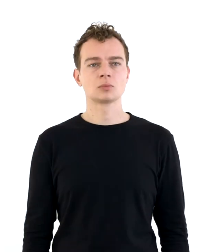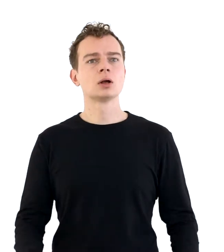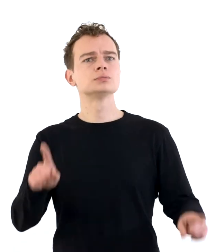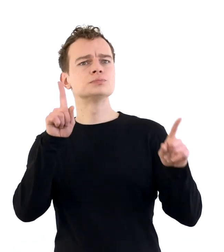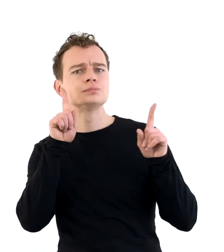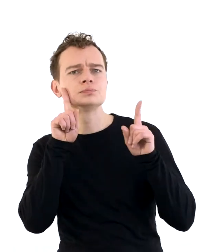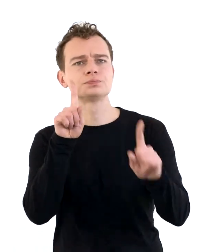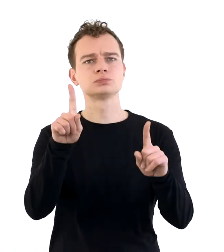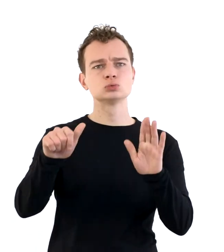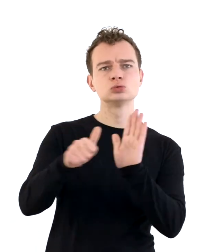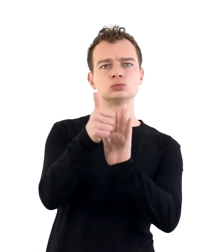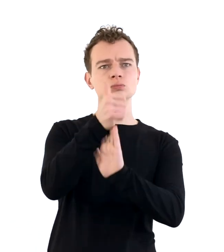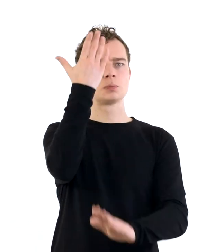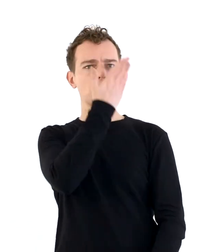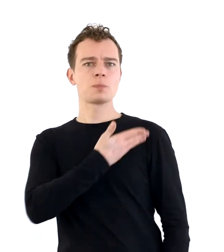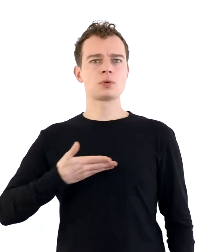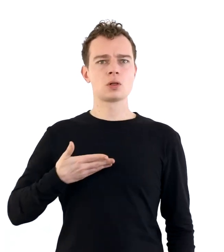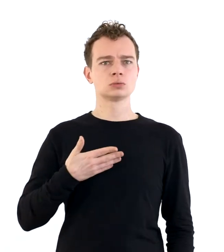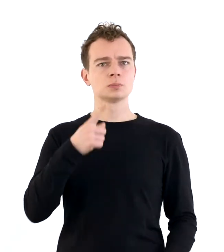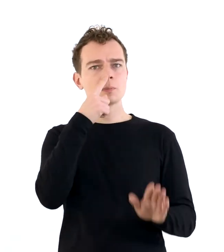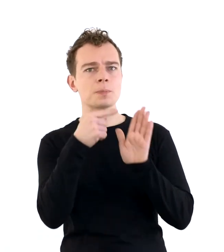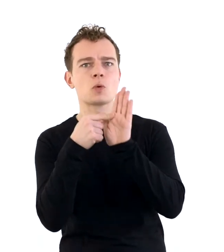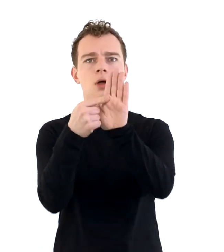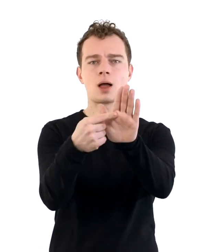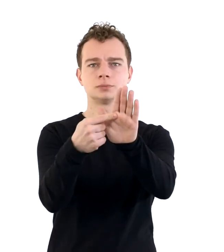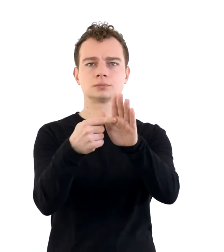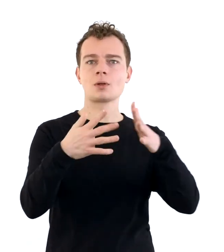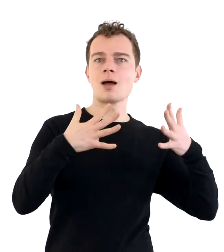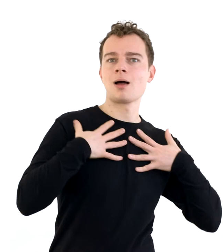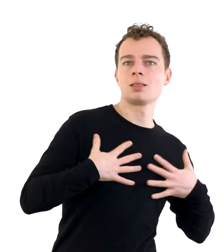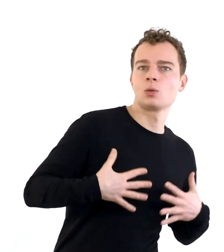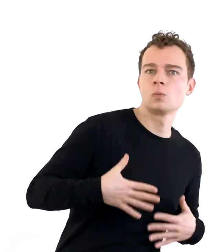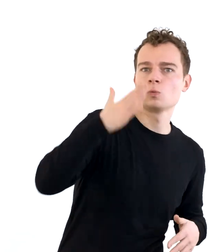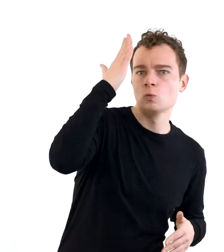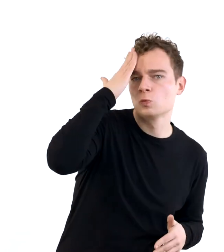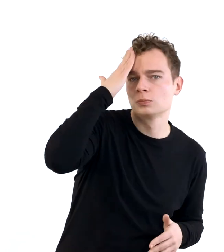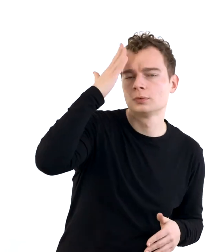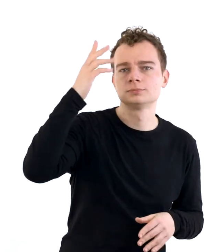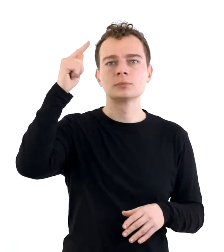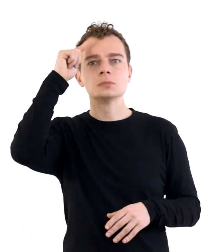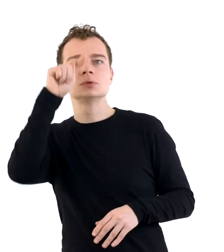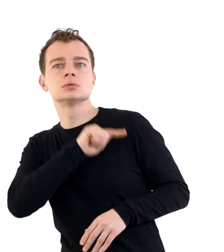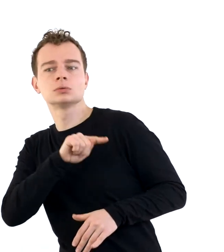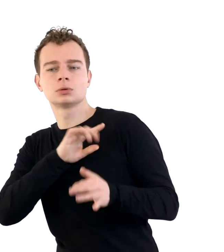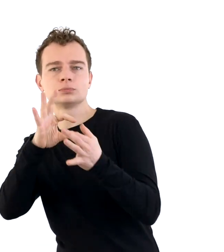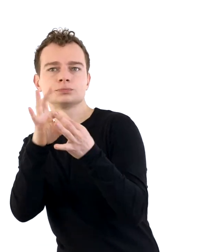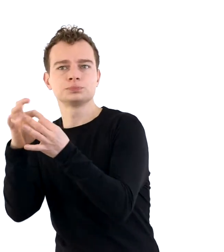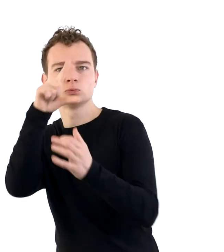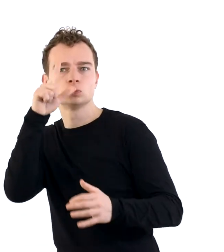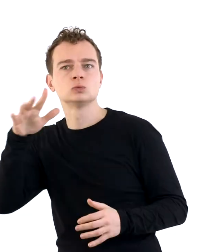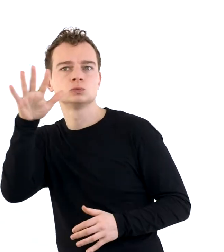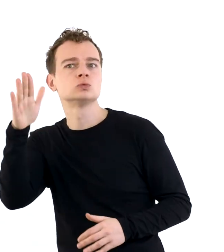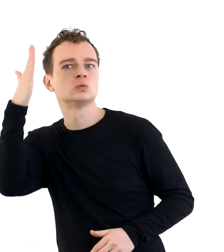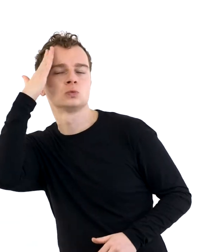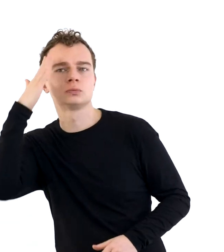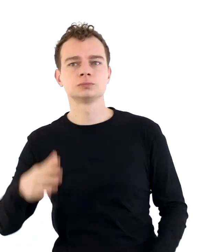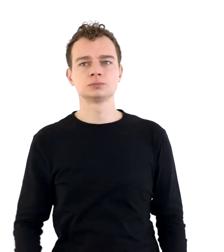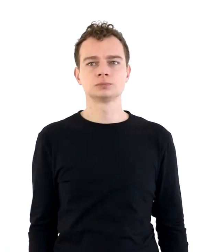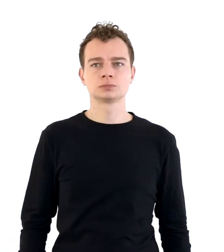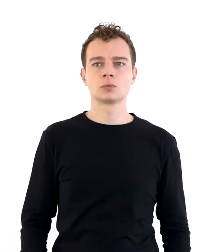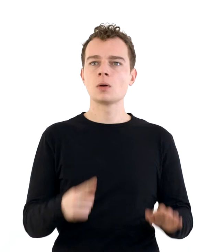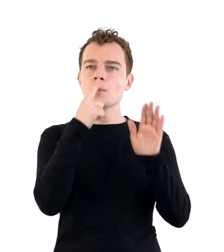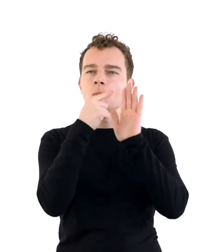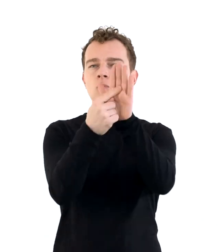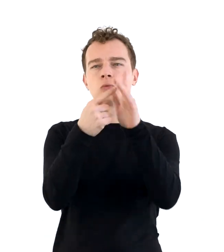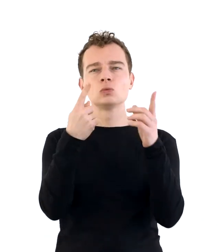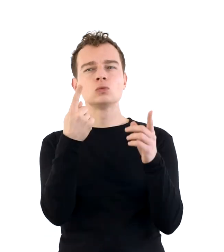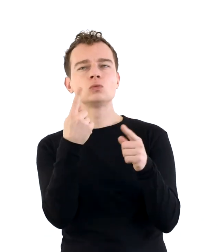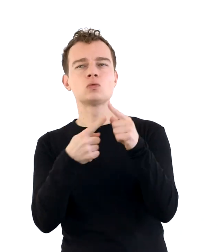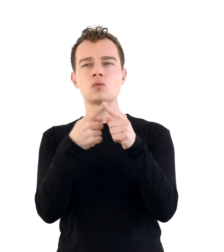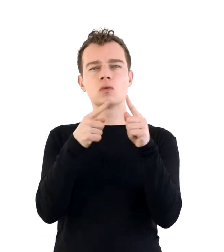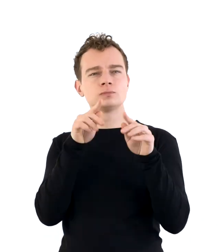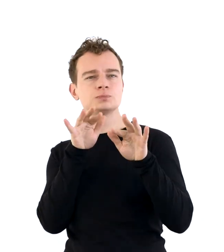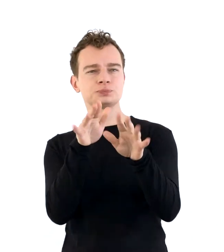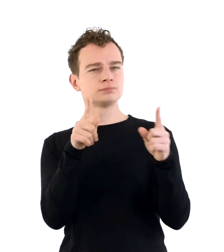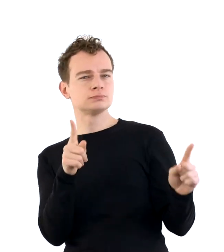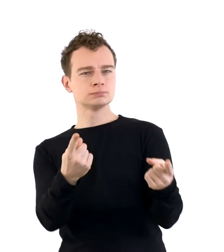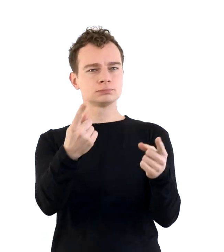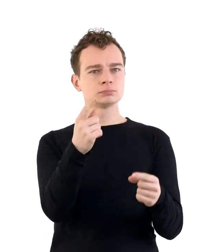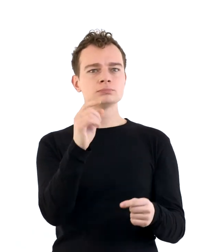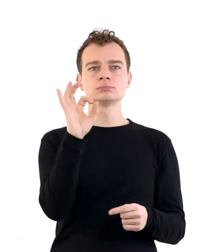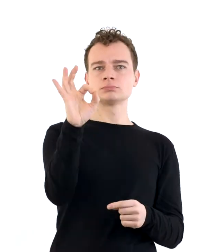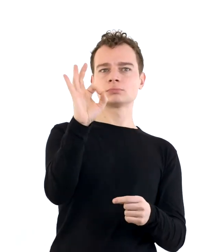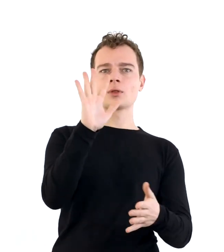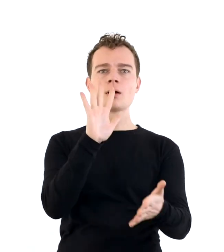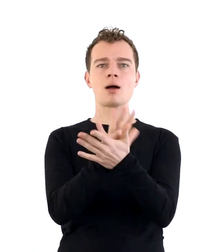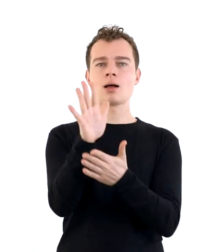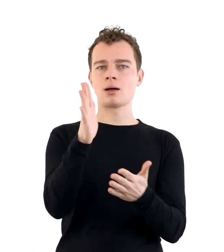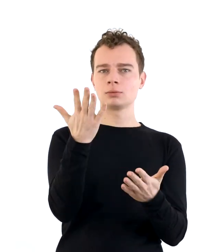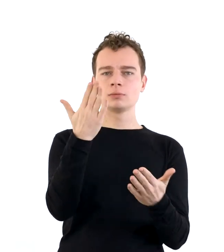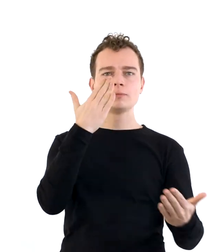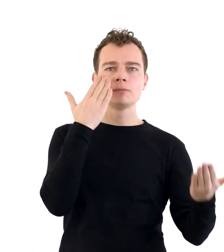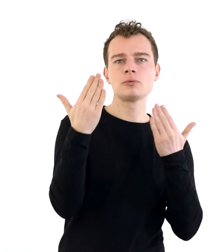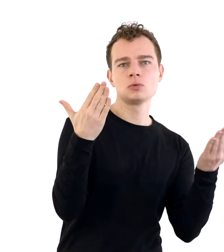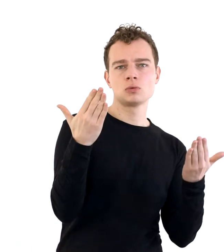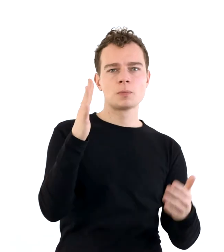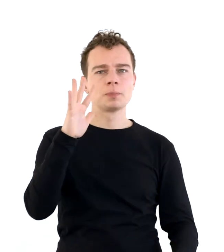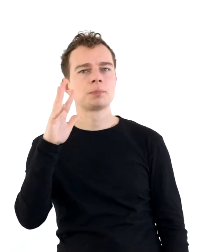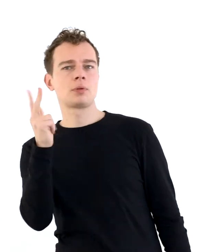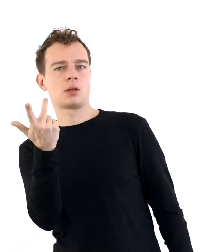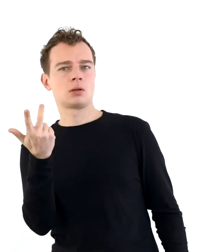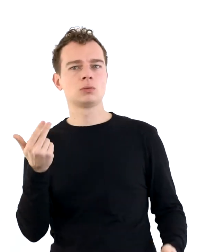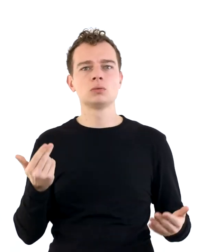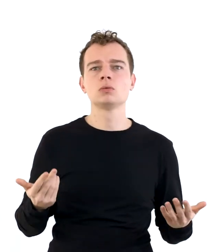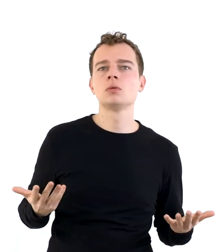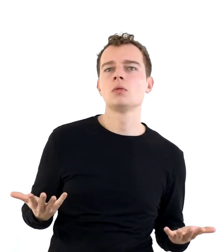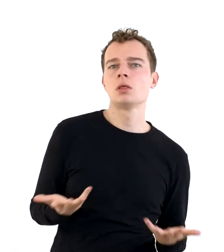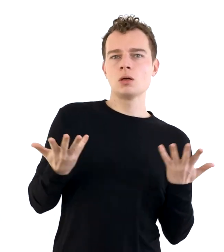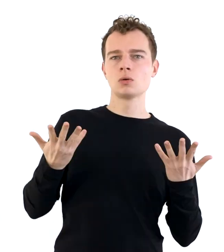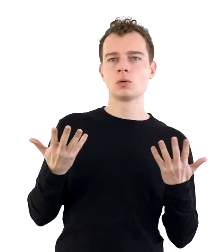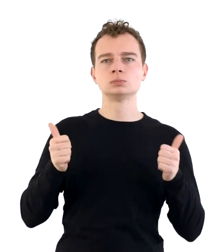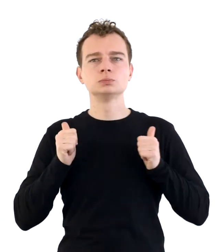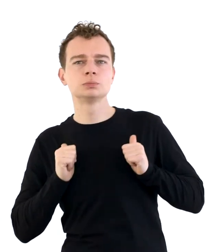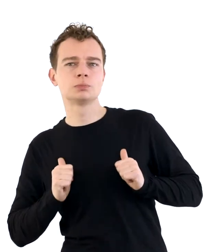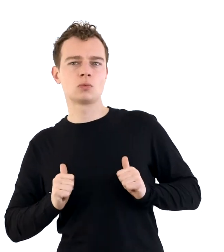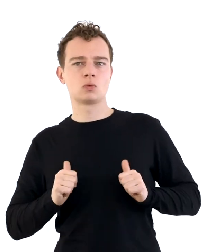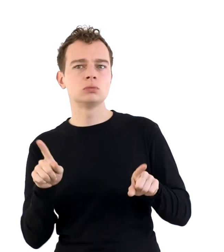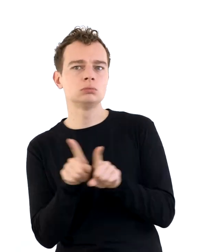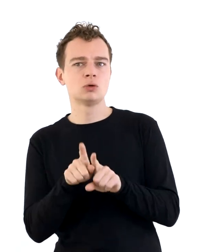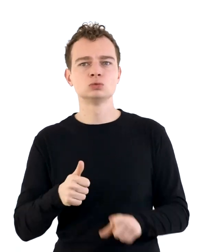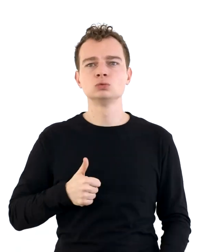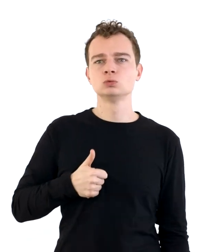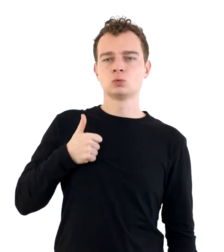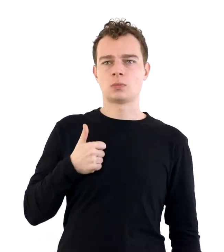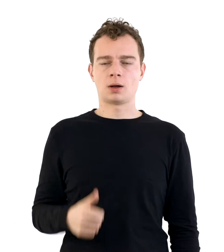Realizm dzieła świadczy o znajomości anatomii i psychiki ludzkiej; w sposób sugestywny wyraża jej wdzięk, grację, spokój i dumę.